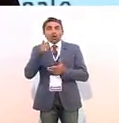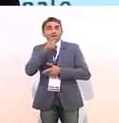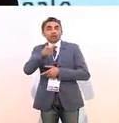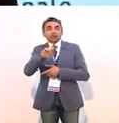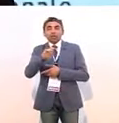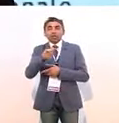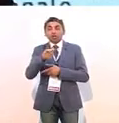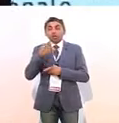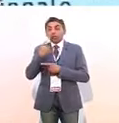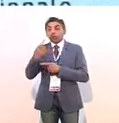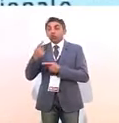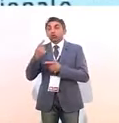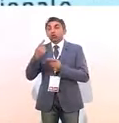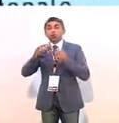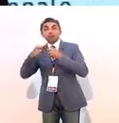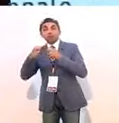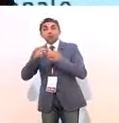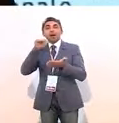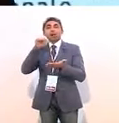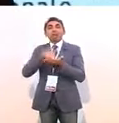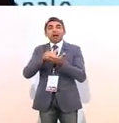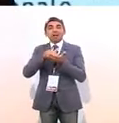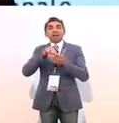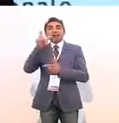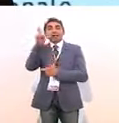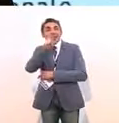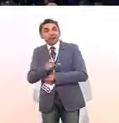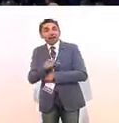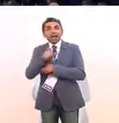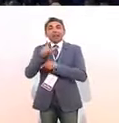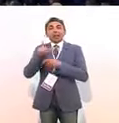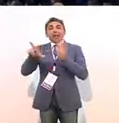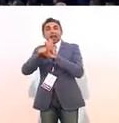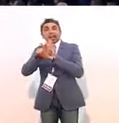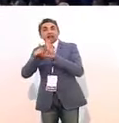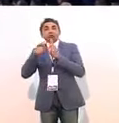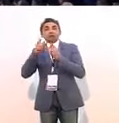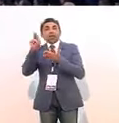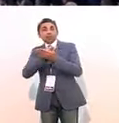dichiarazione su Banca d’Italia, sulla coalizione, sulla legge elettorale. Ma non lo possono